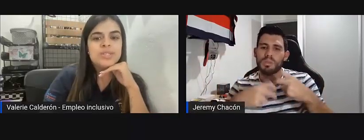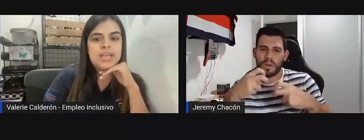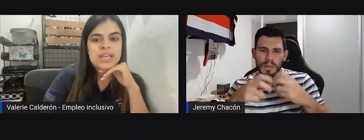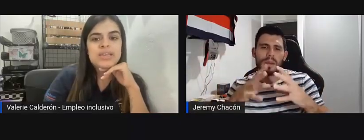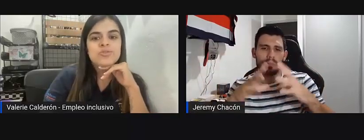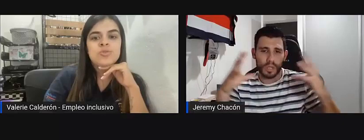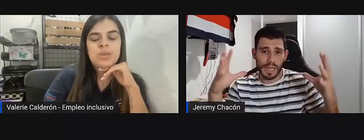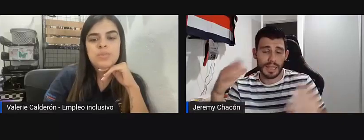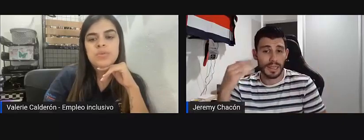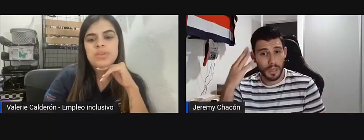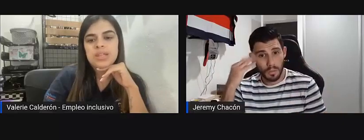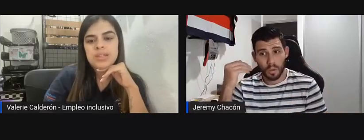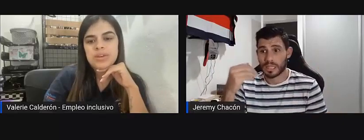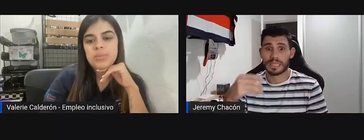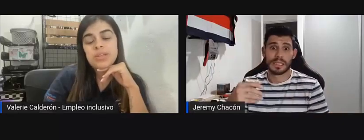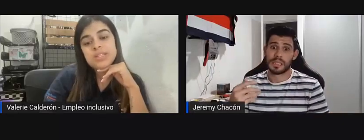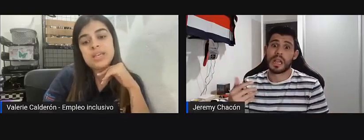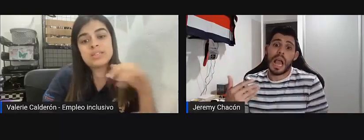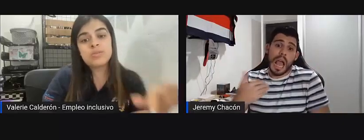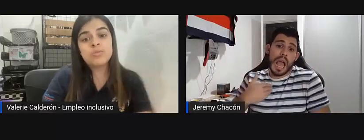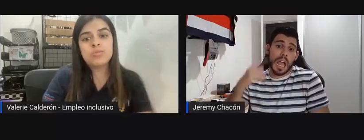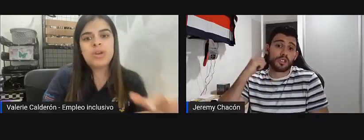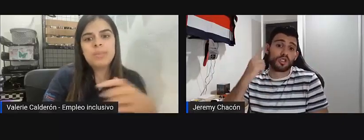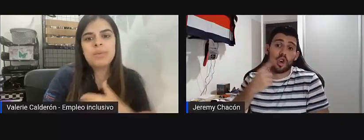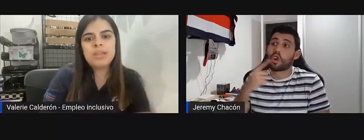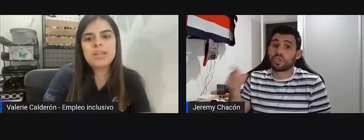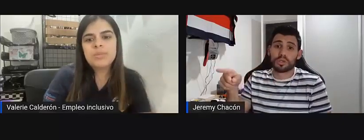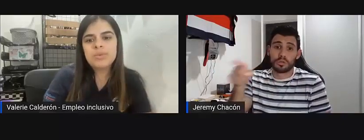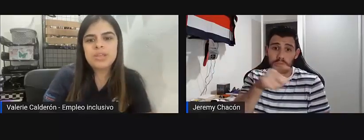ahí es súper importante verdad porque se hace un problema más grande porque